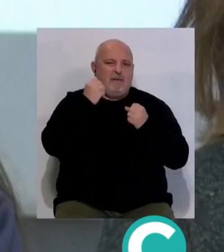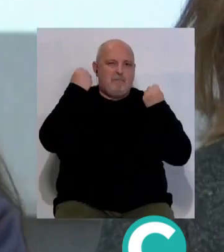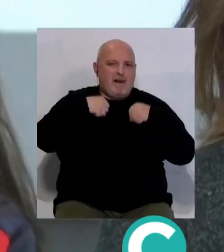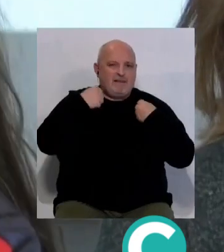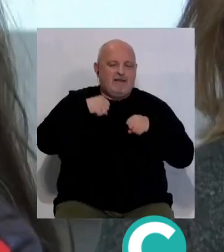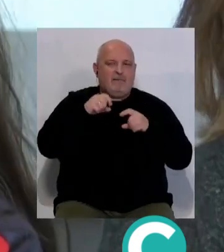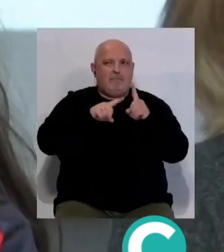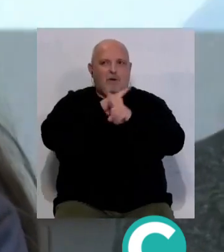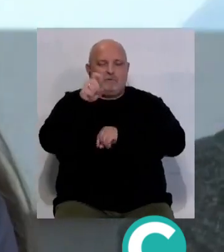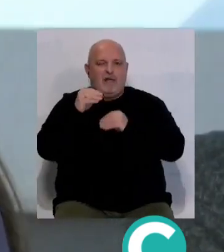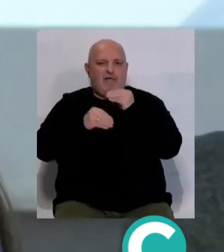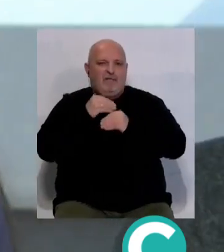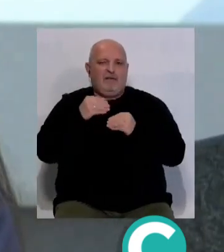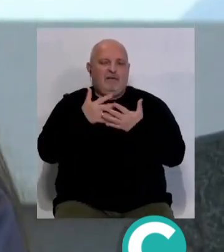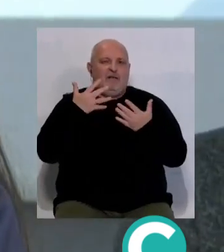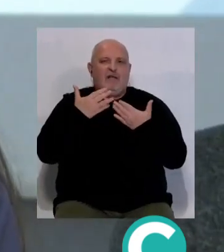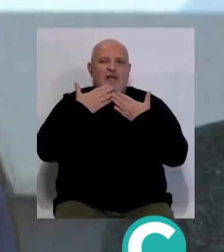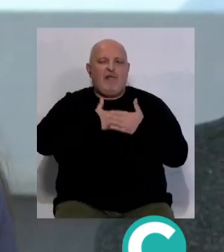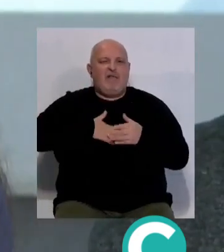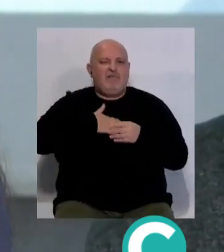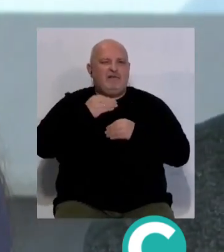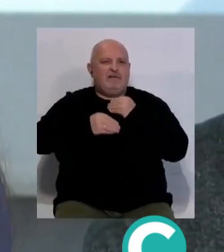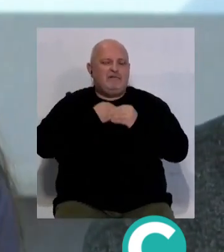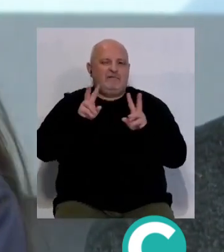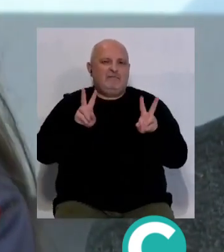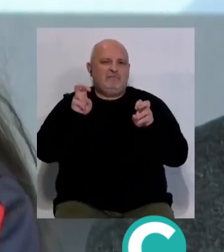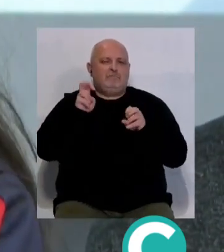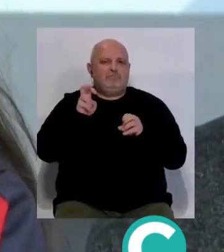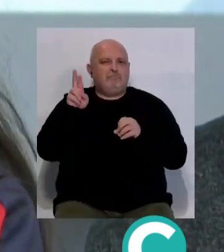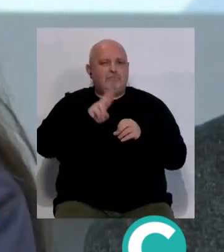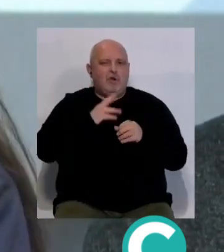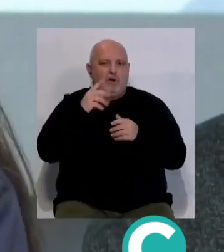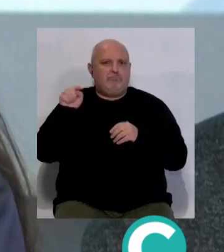las preguntas que nos hace lo ages que son Este nosotros estamos repitiendo colegio y la verdad